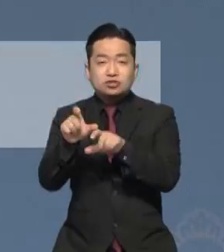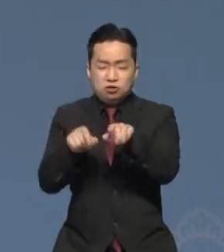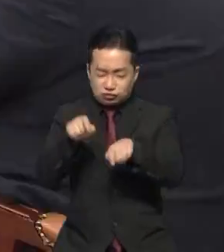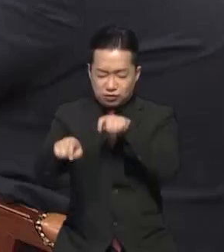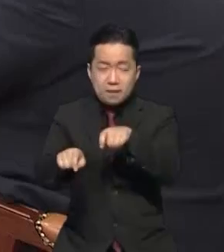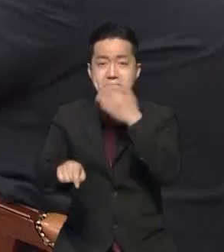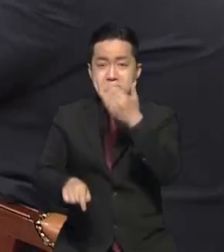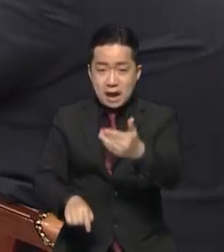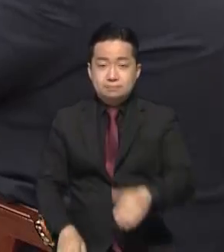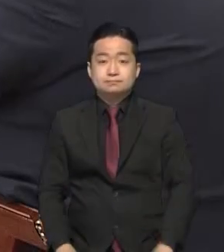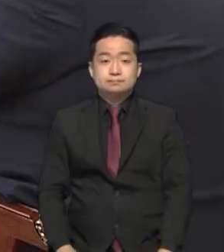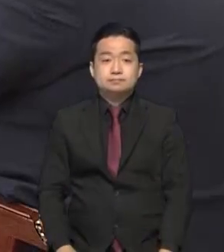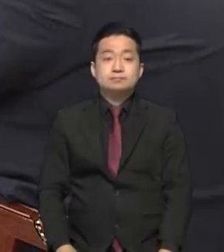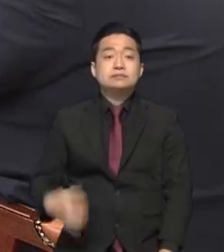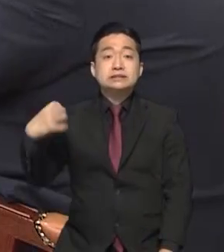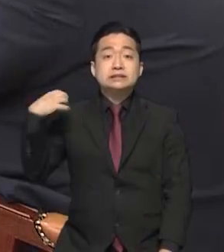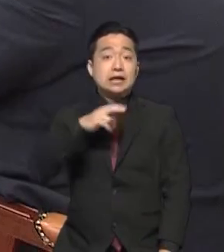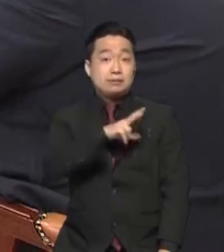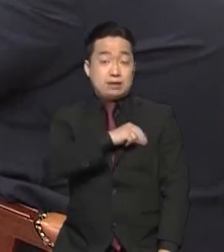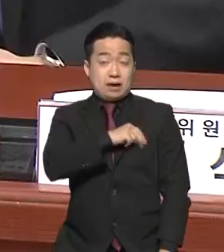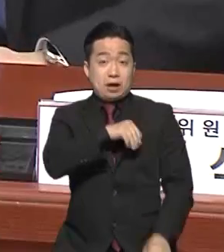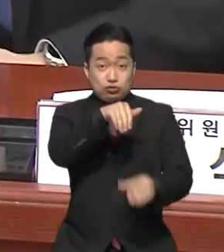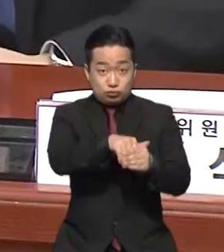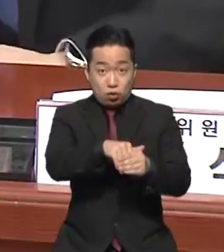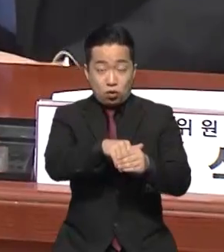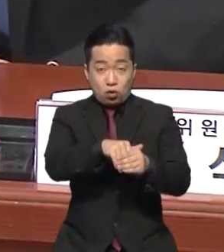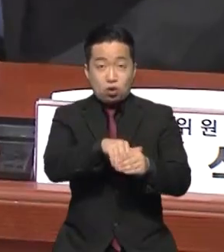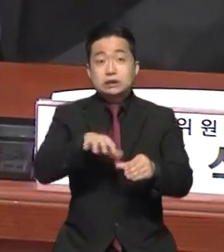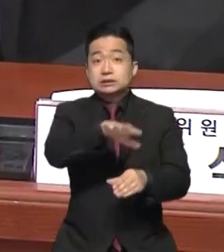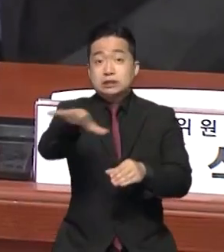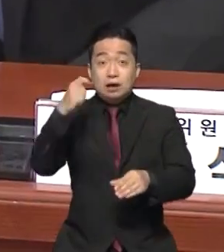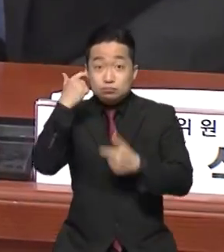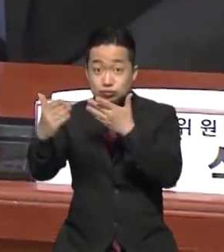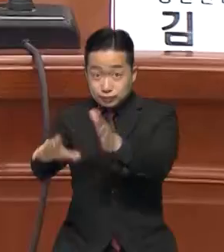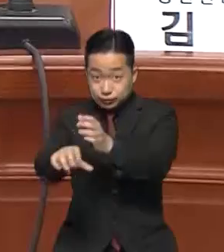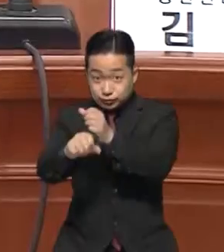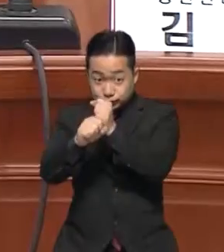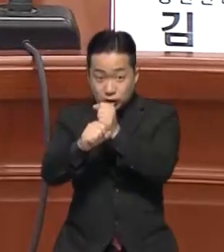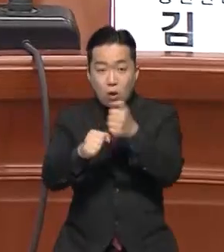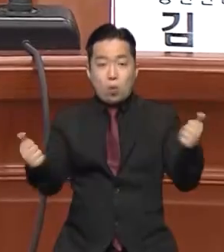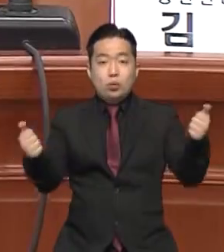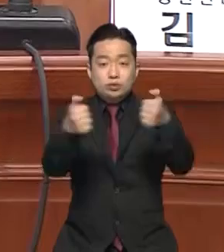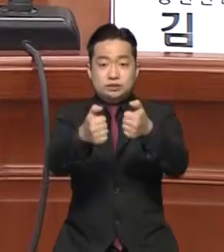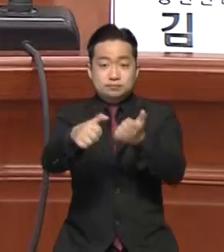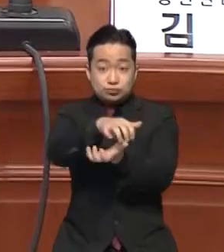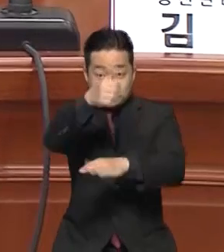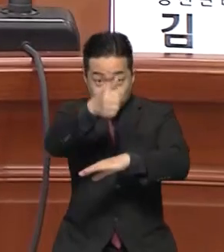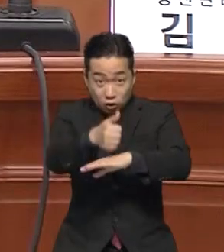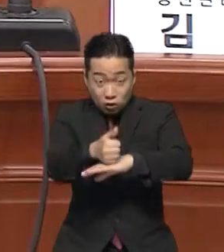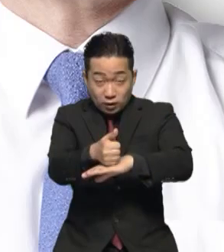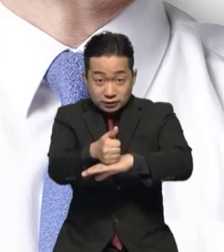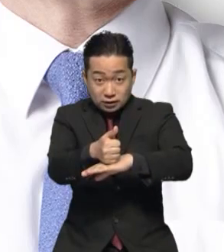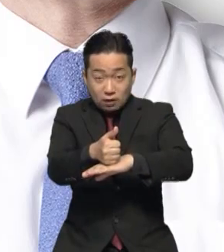(기자) 책임당원 투표와 일반 국민 여론조사가 각각 50%씩 반영된 경선에서